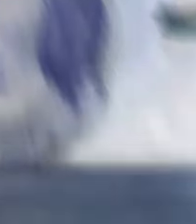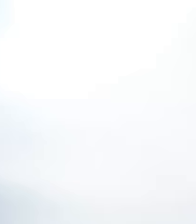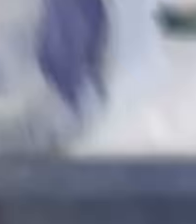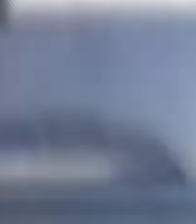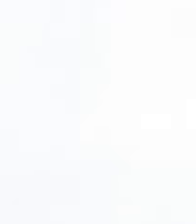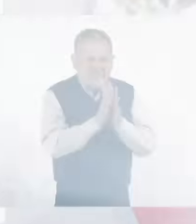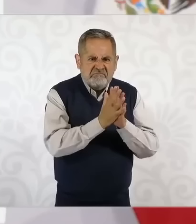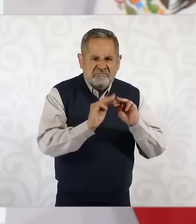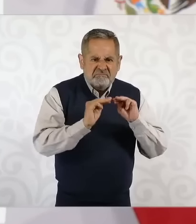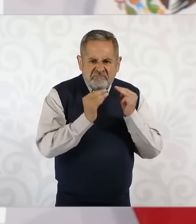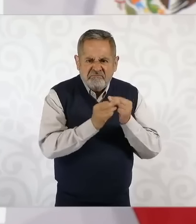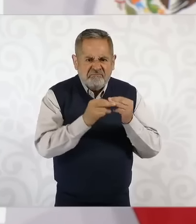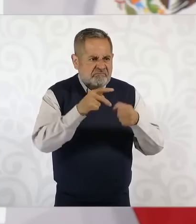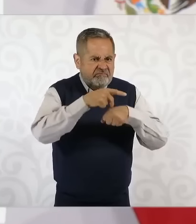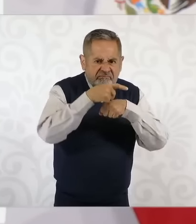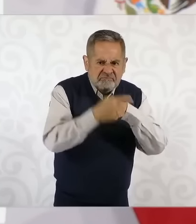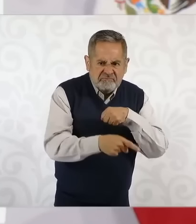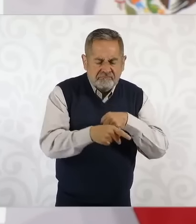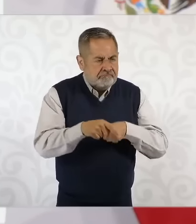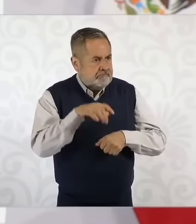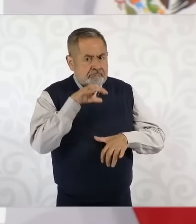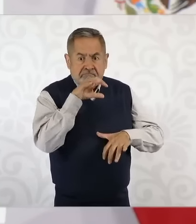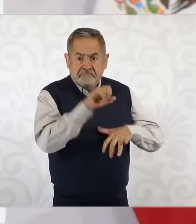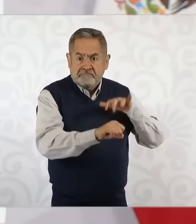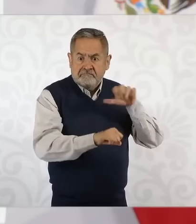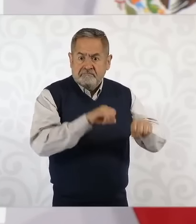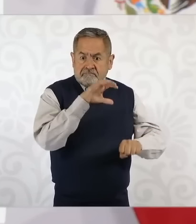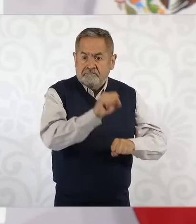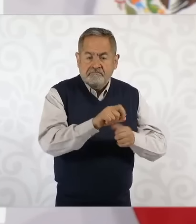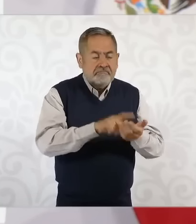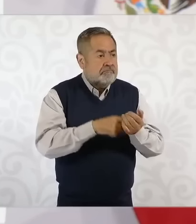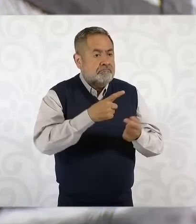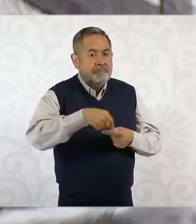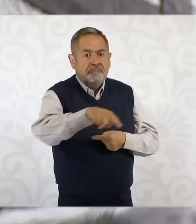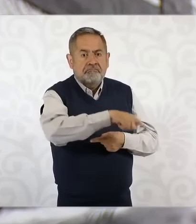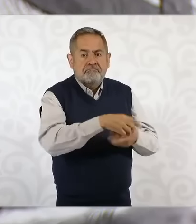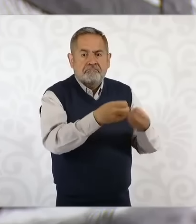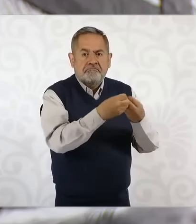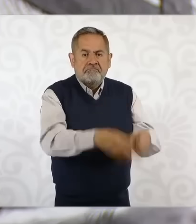El secretario reveló que diversos [música] grupos delictivos están bajo estricta observación.